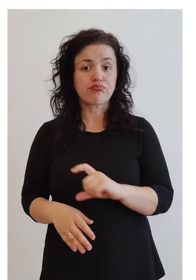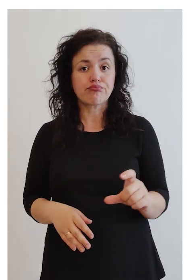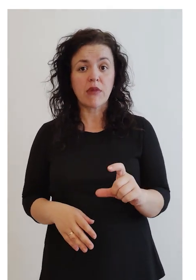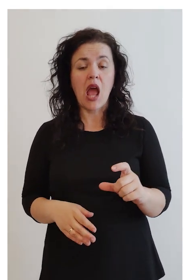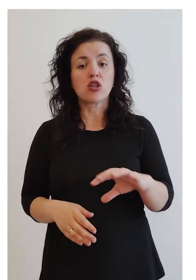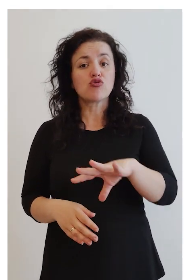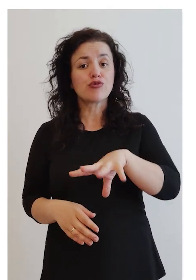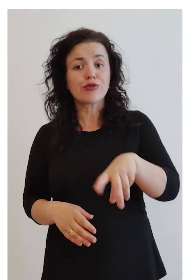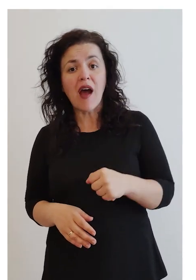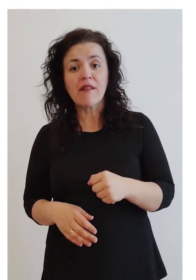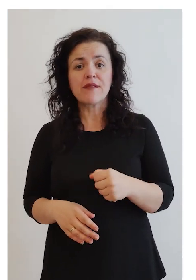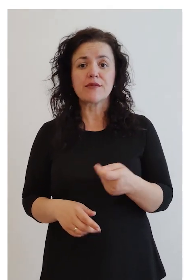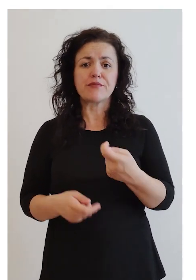Cazarea